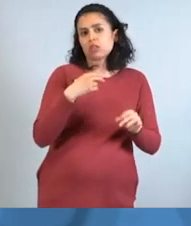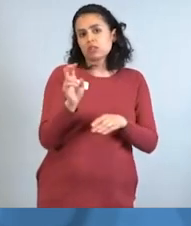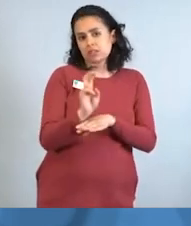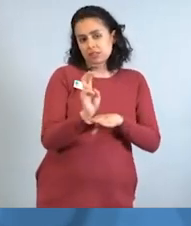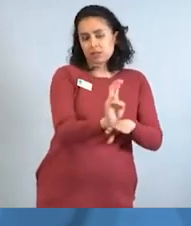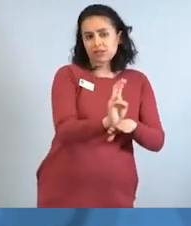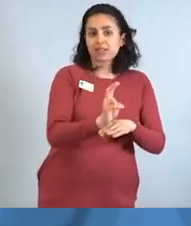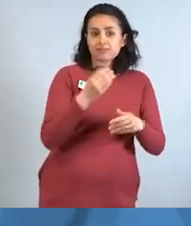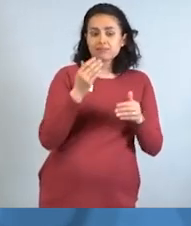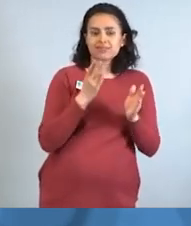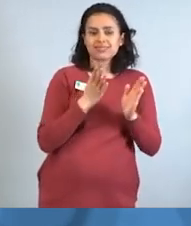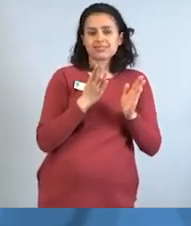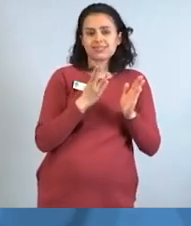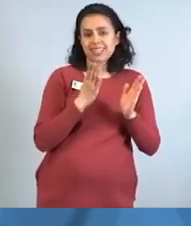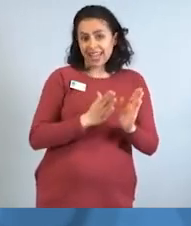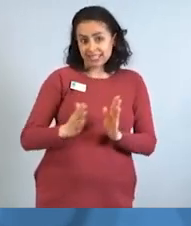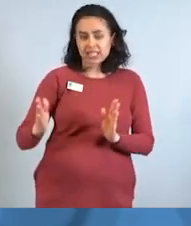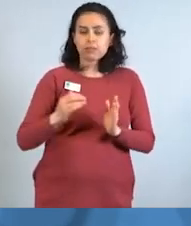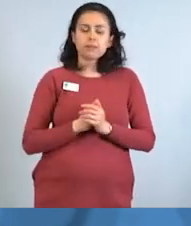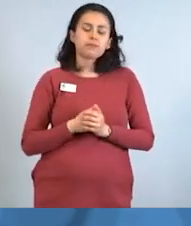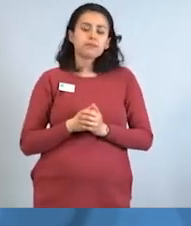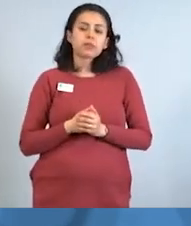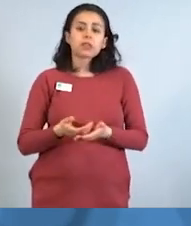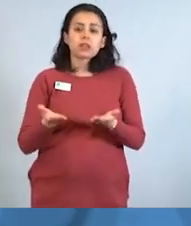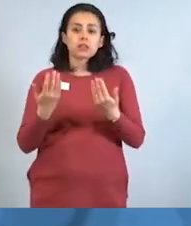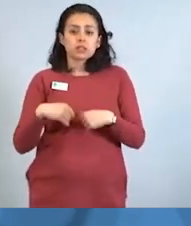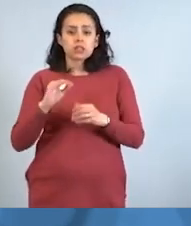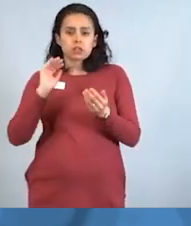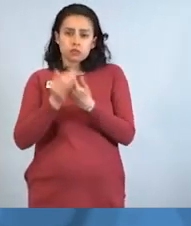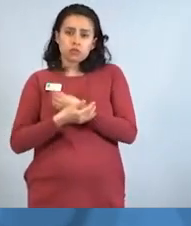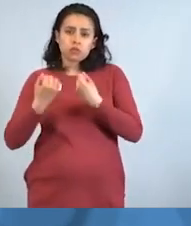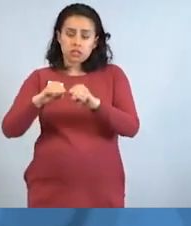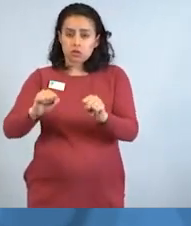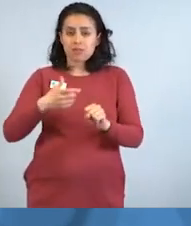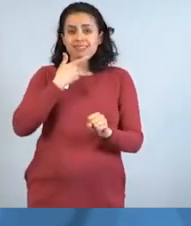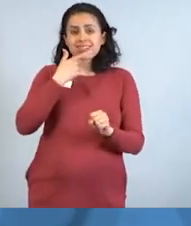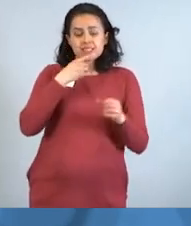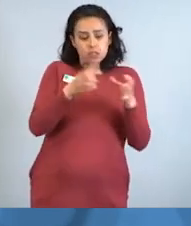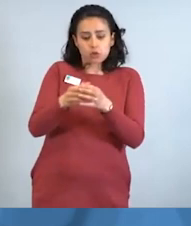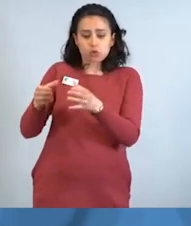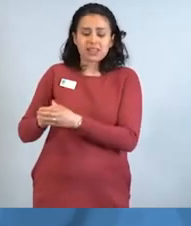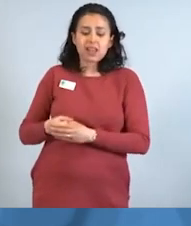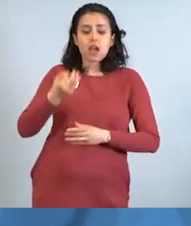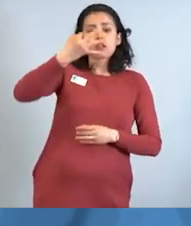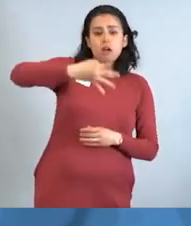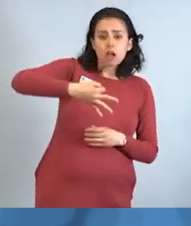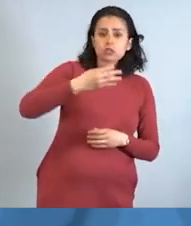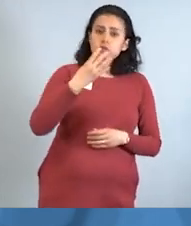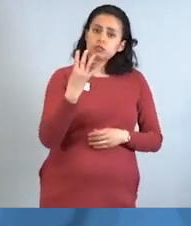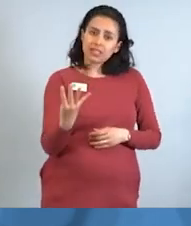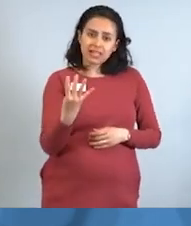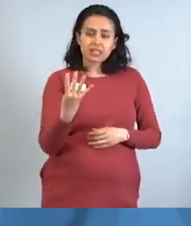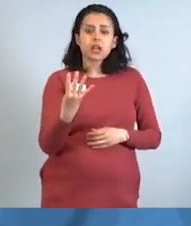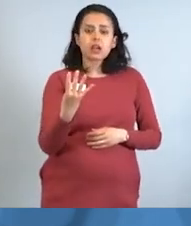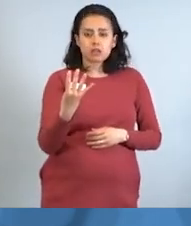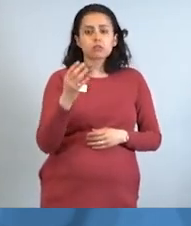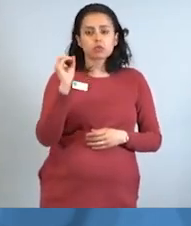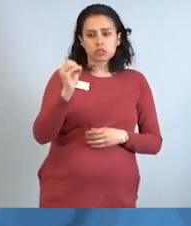Suojateho riskiryhmiin kuuluvilla on 84 prosenttia ja taas luottamusväli on jonkin verran laajempi,